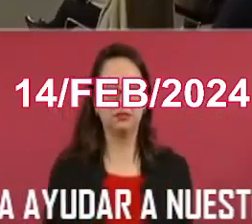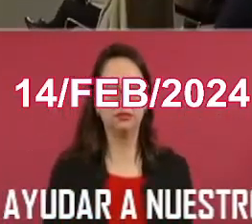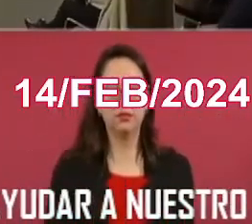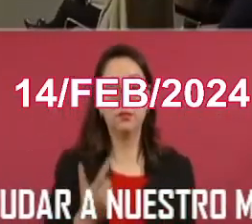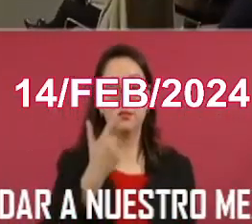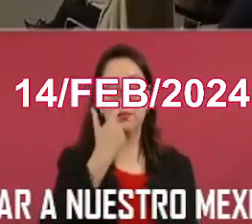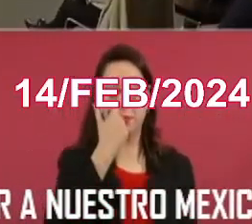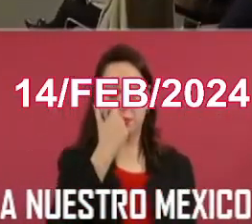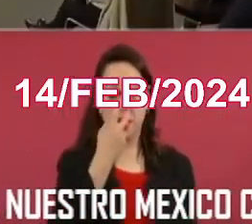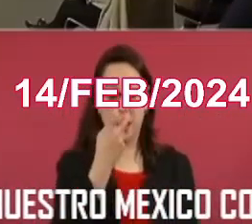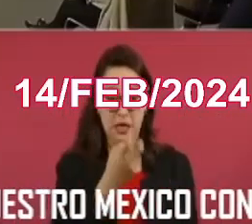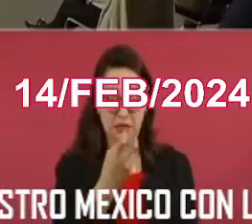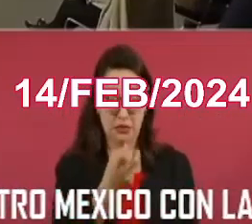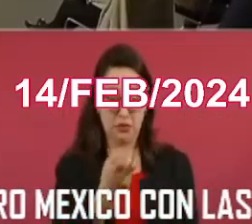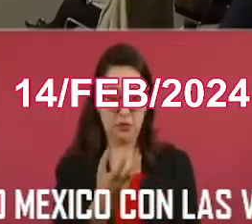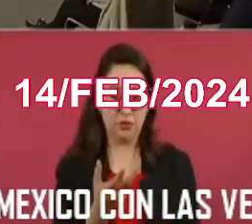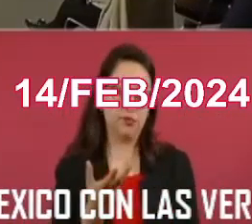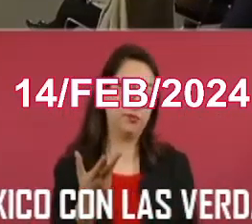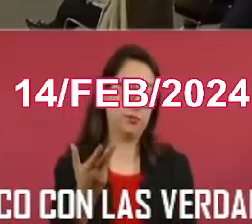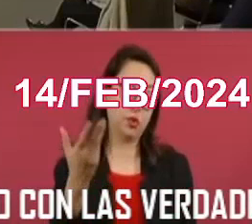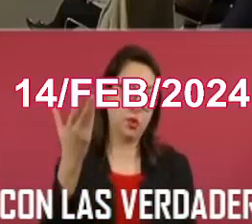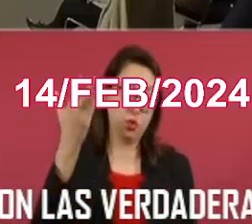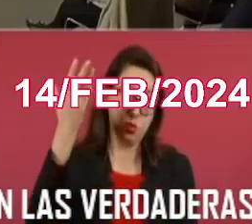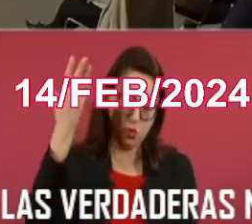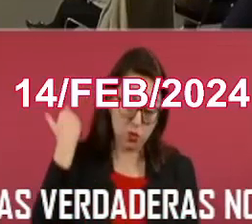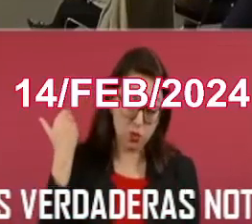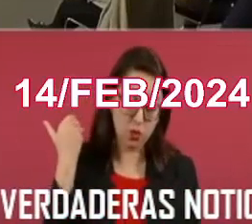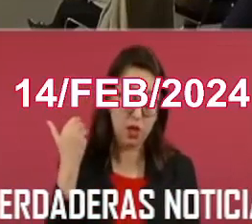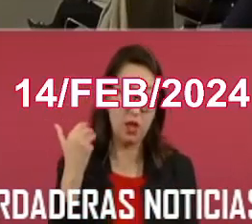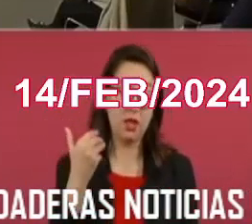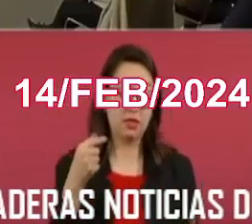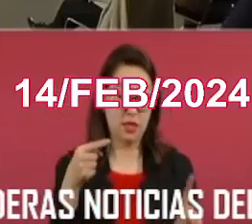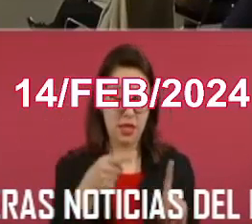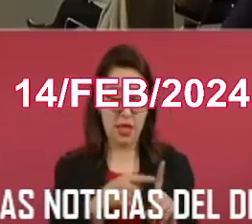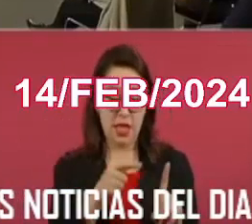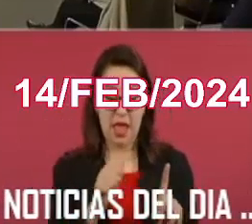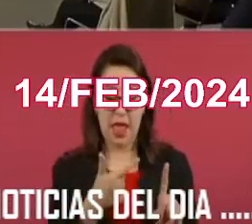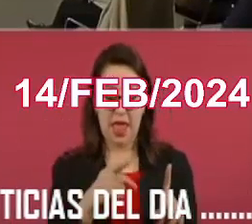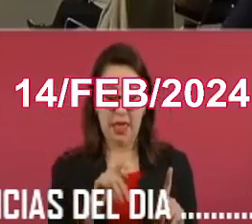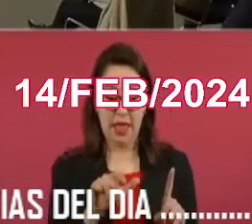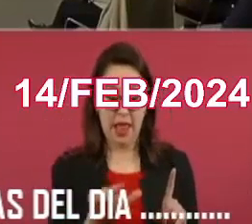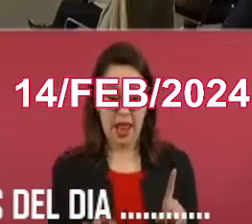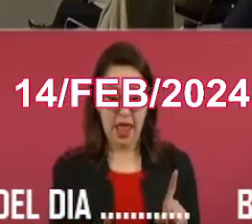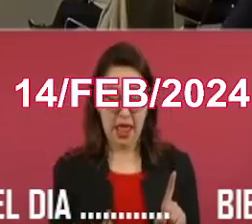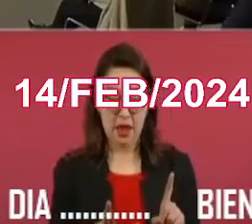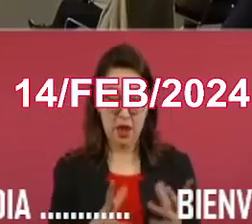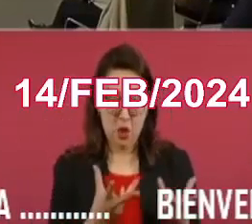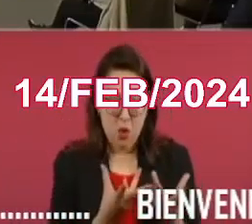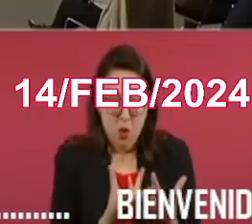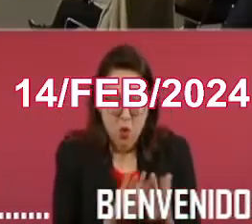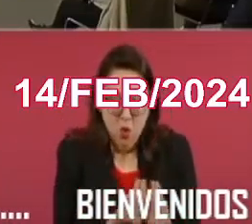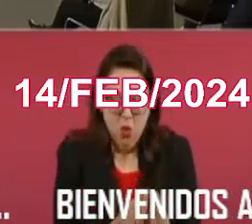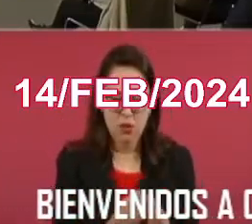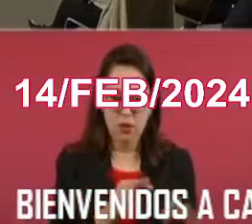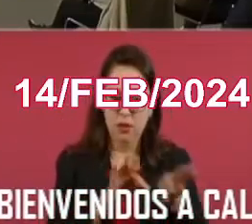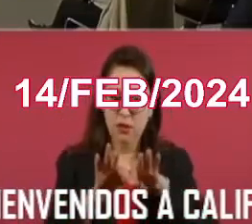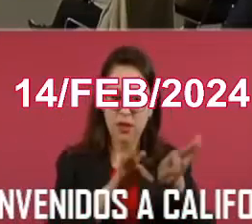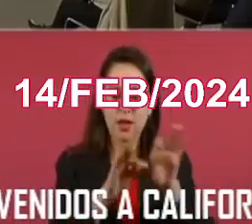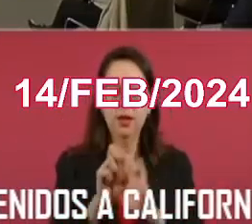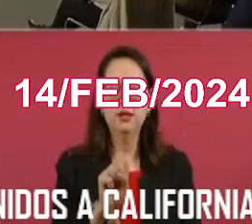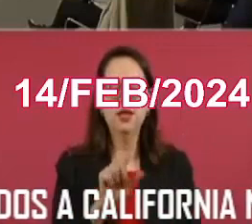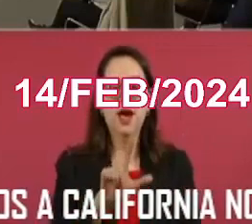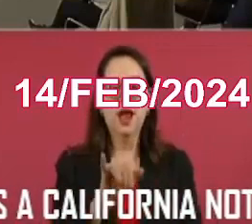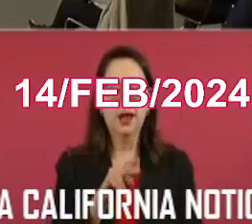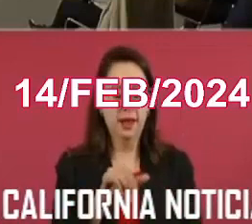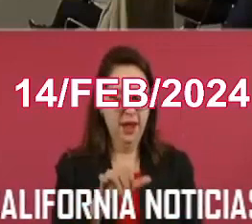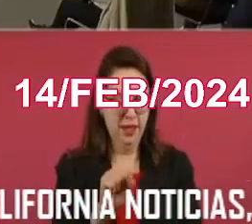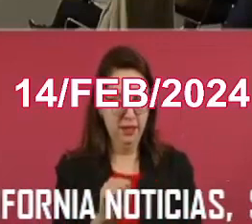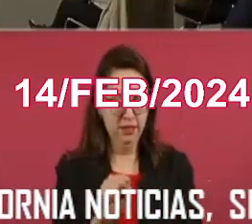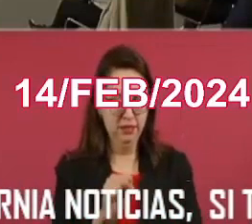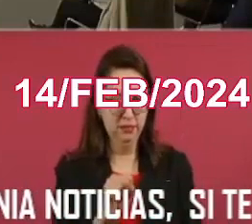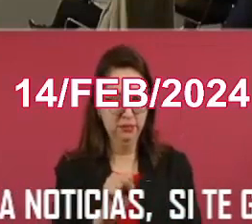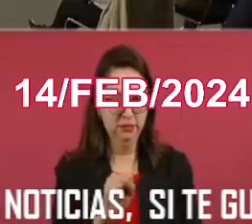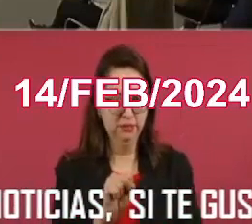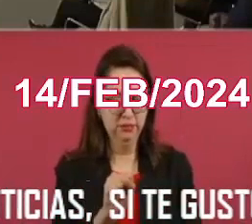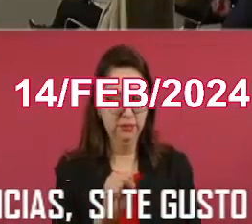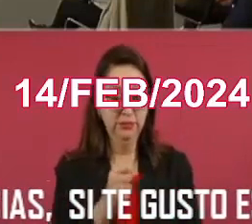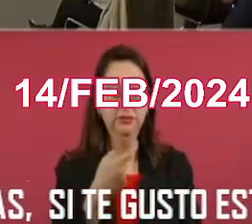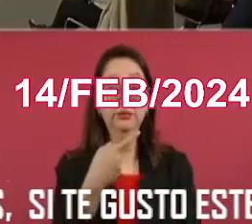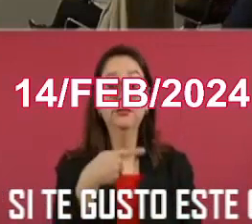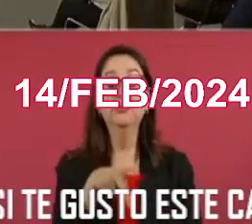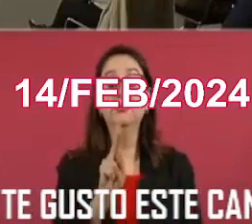uilar es este el consentido de Salinas pero luego entra